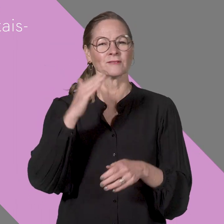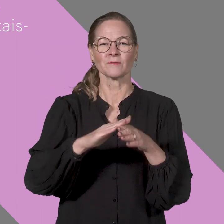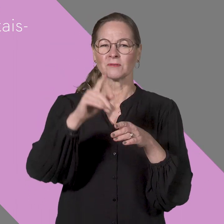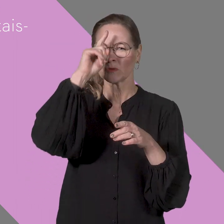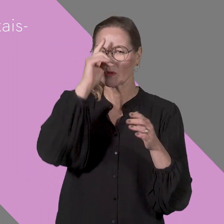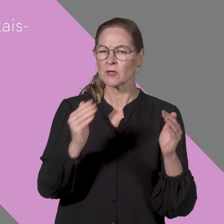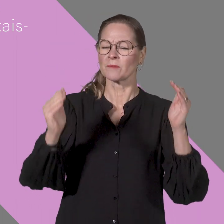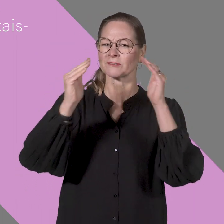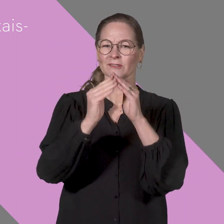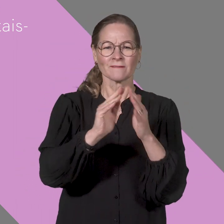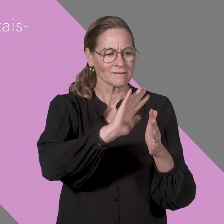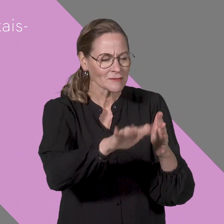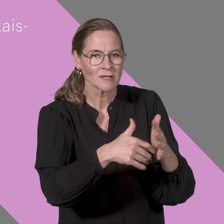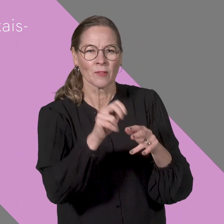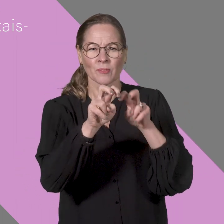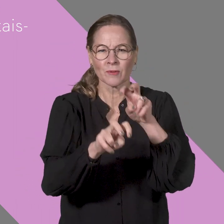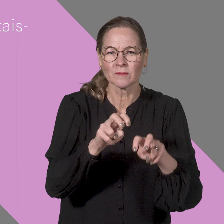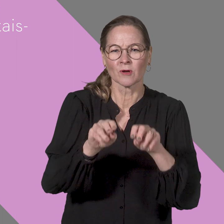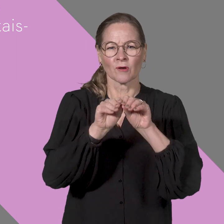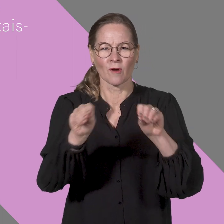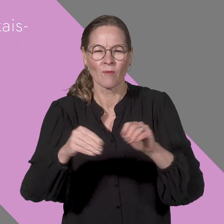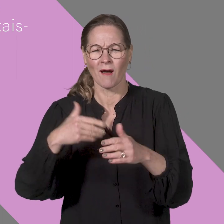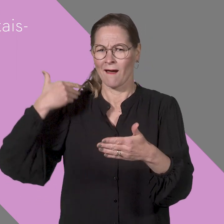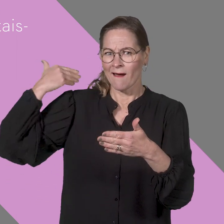Jyväskylän yliopiston viittomakielen tutkimuksen ja koulutuksen -